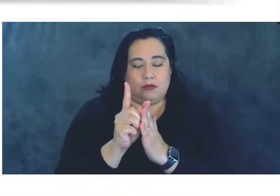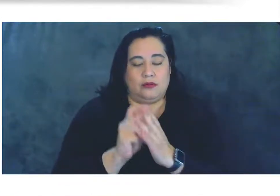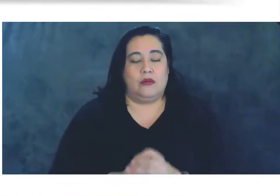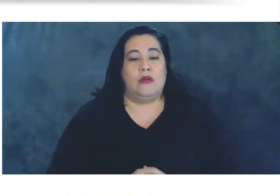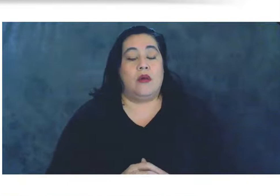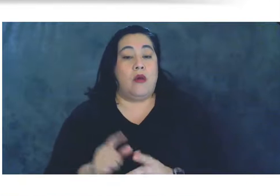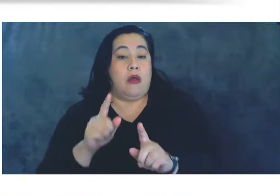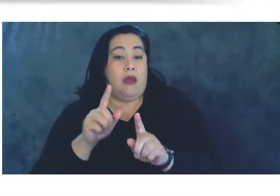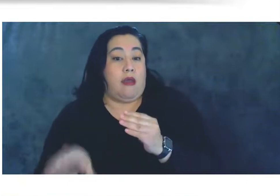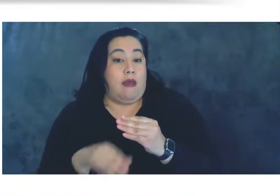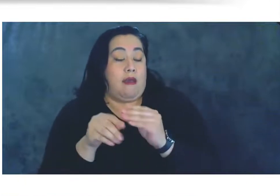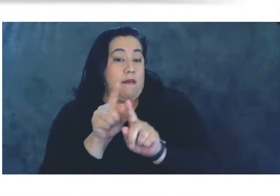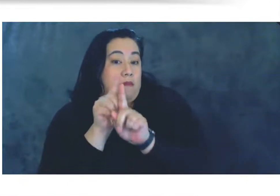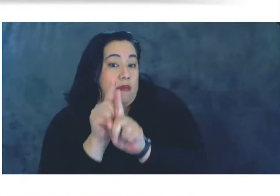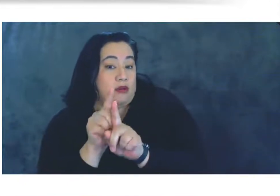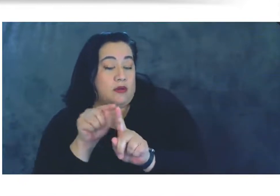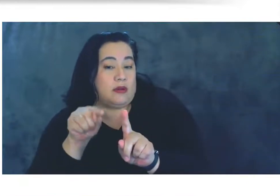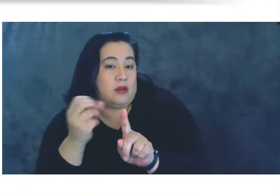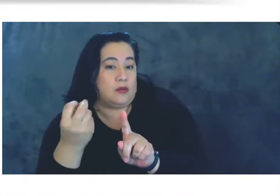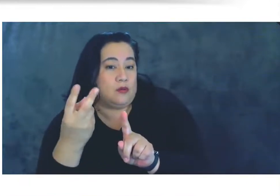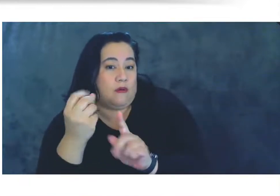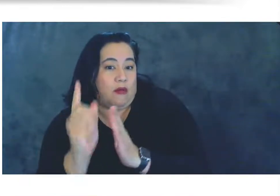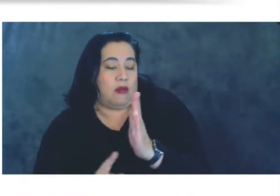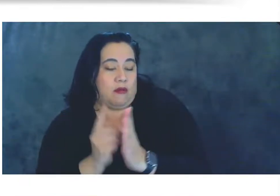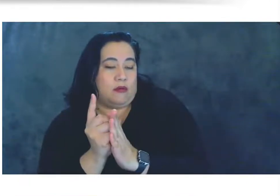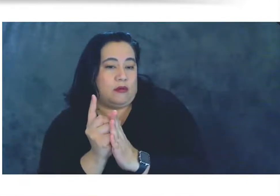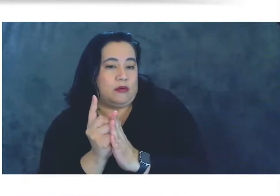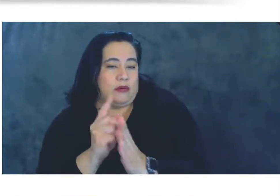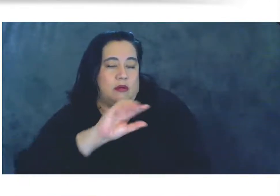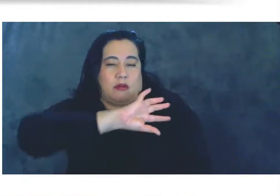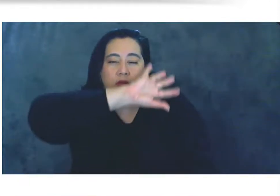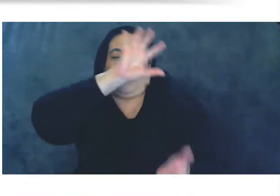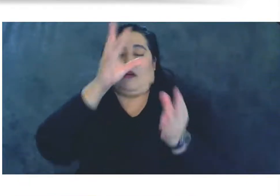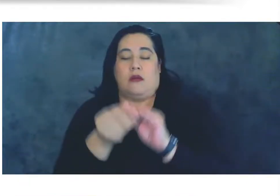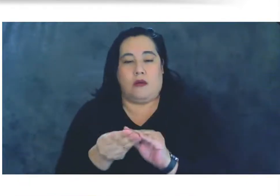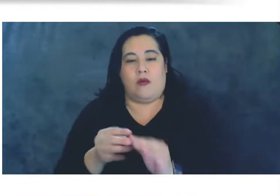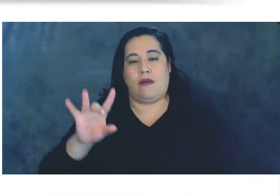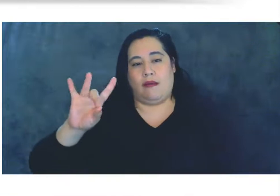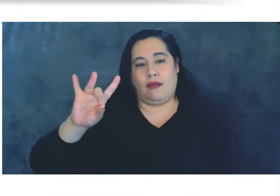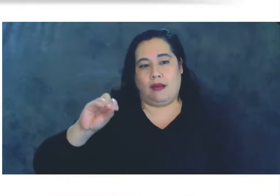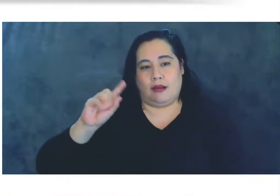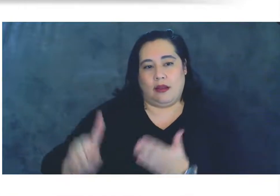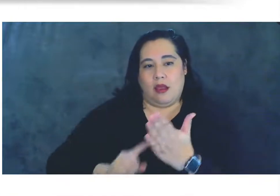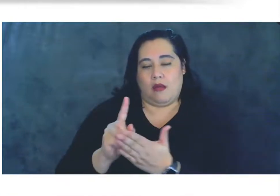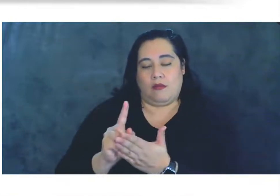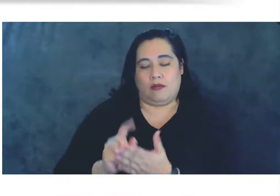Con mentoring qué son de 12 horas. Para el total de las 80 horas del módulo.